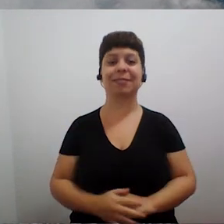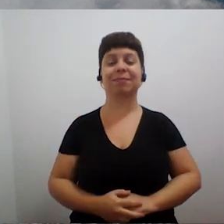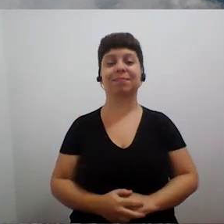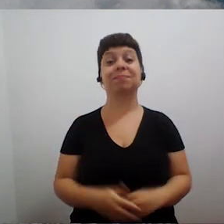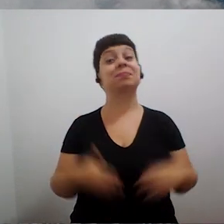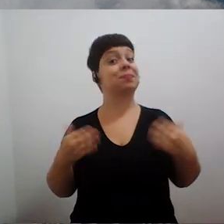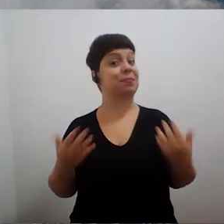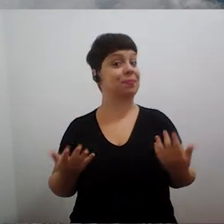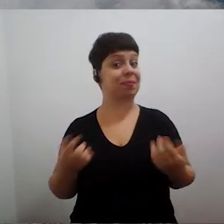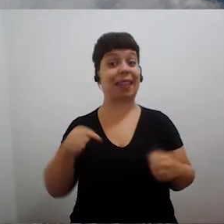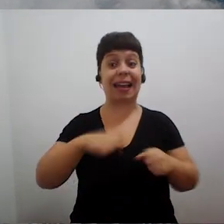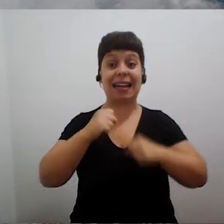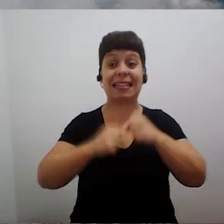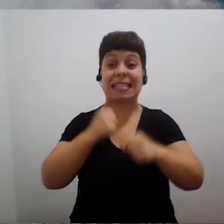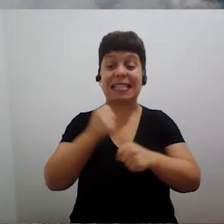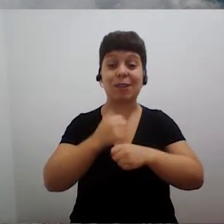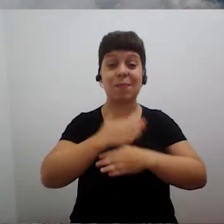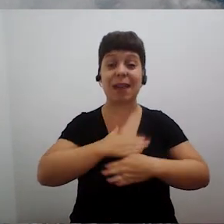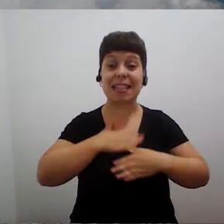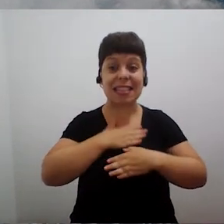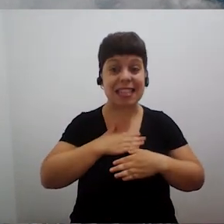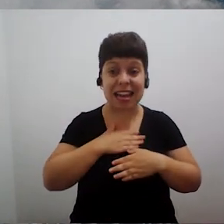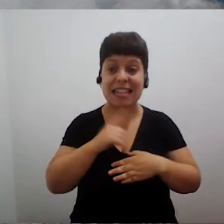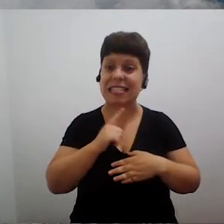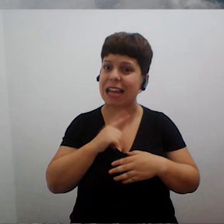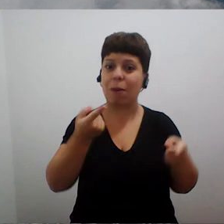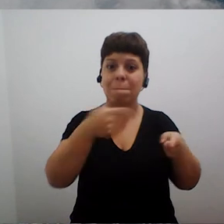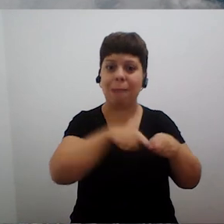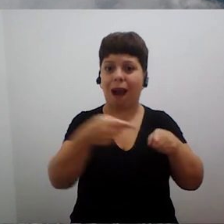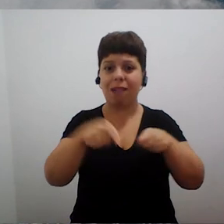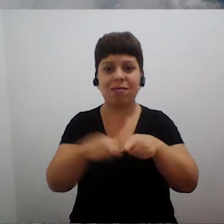Bom, esse ano tivemos o prazer de contar com a colaboração de diversos parceiros que